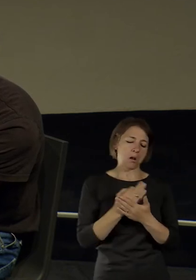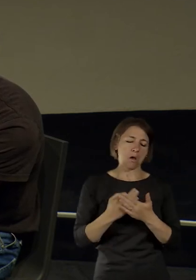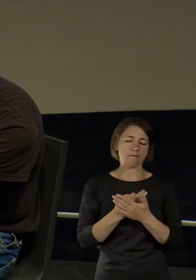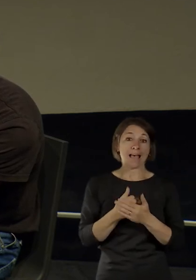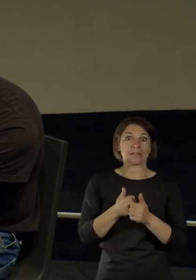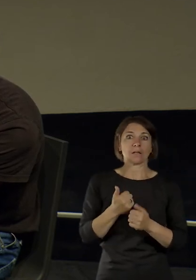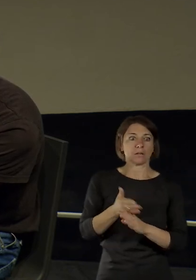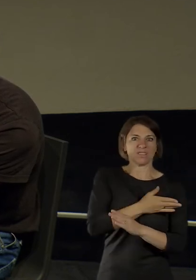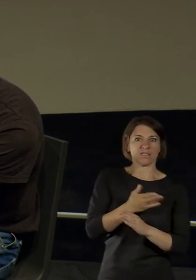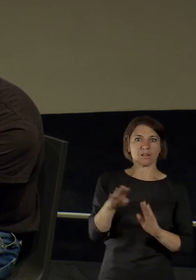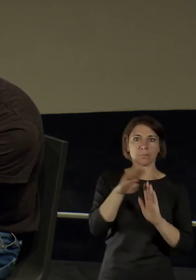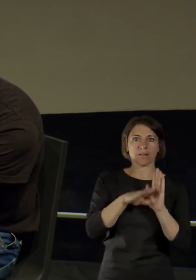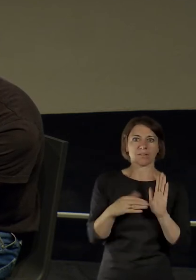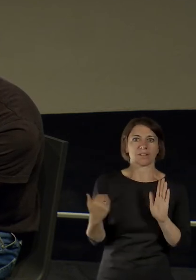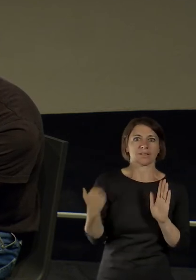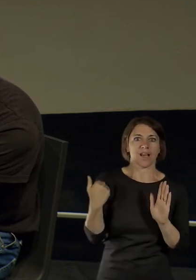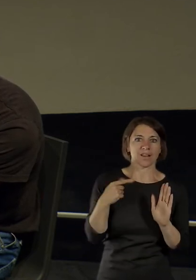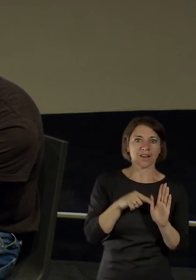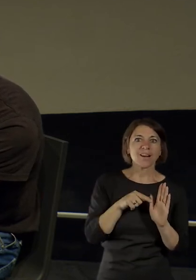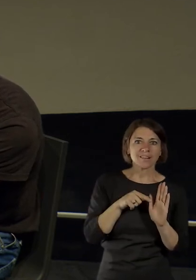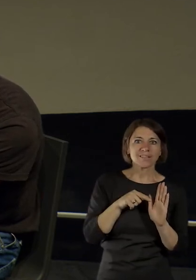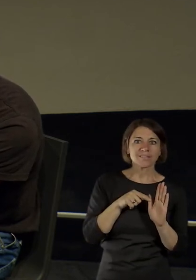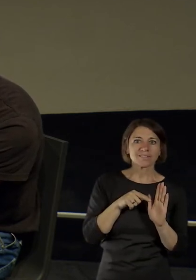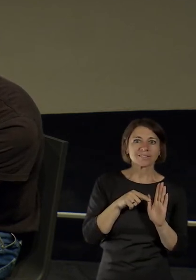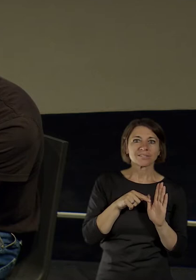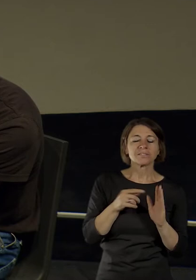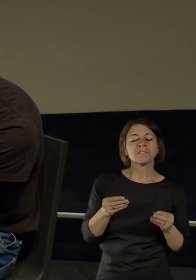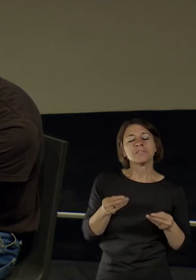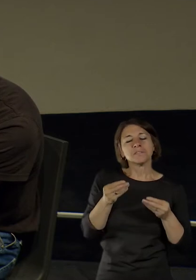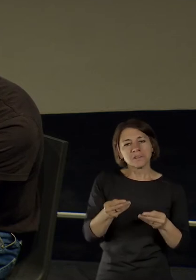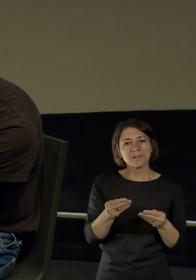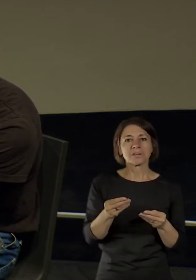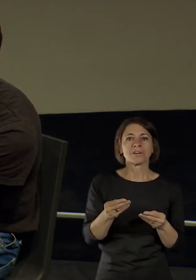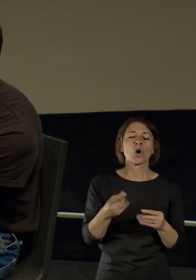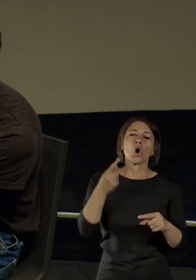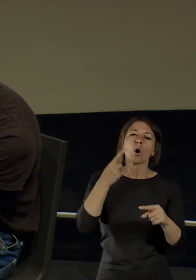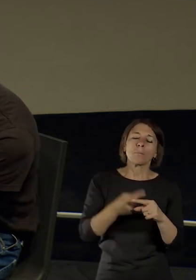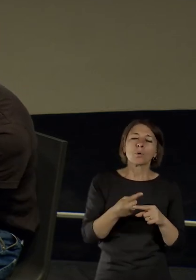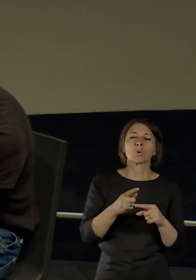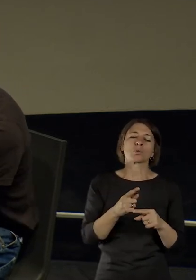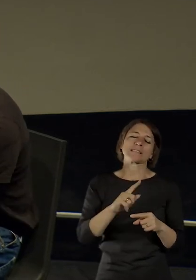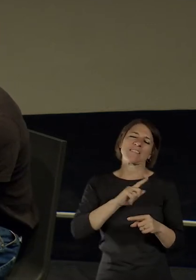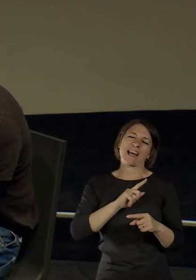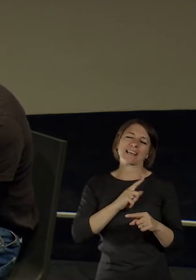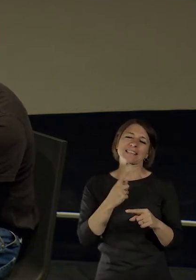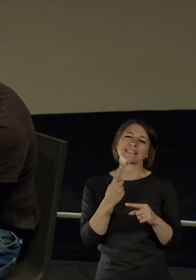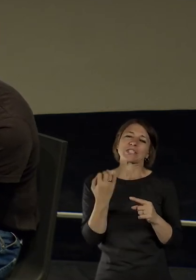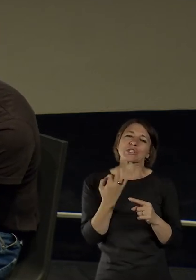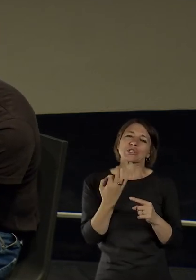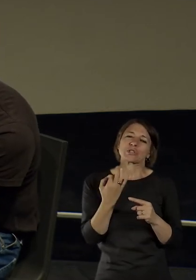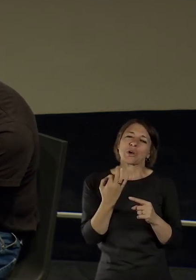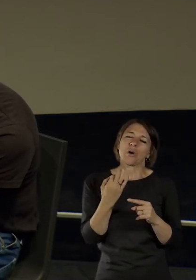A podle nějakého úsudku, který dnešní pravidla právě umožňují.